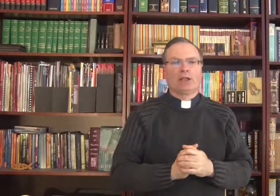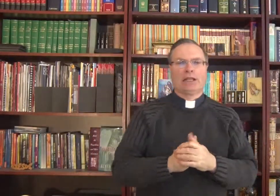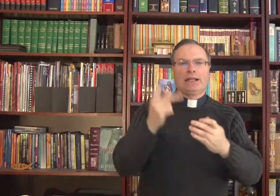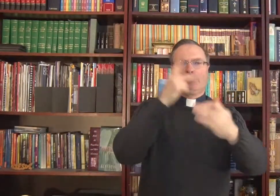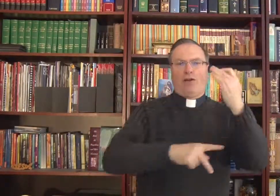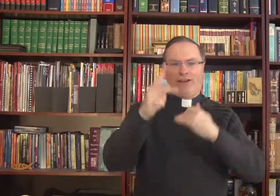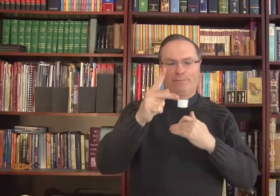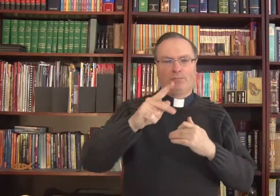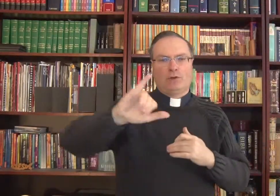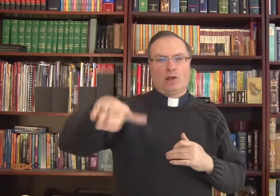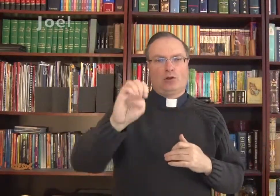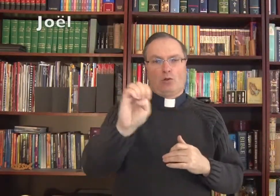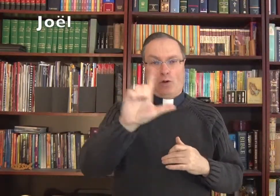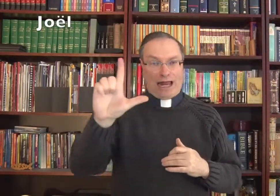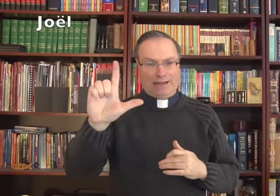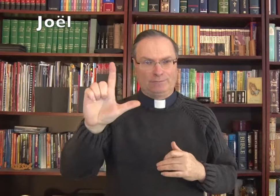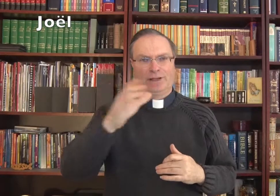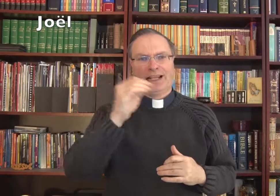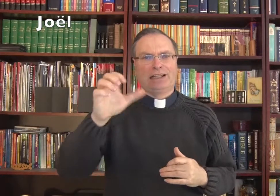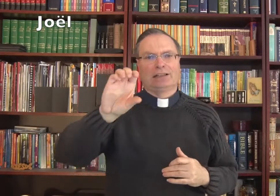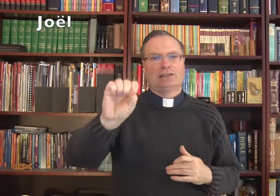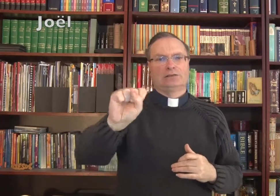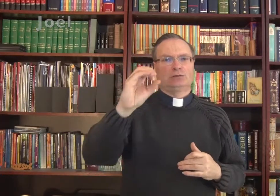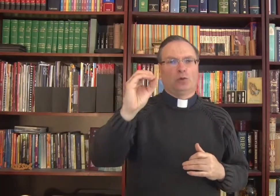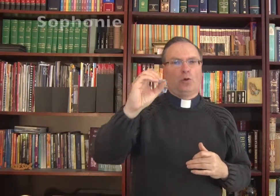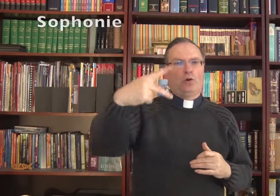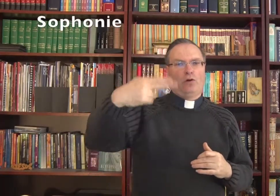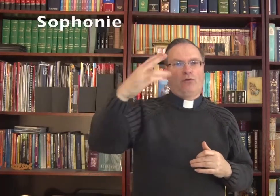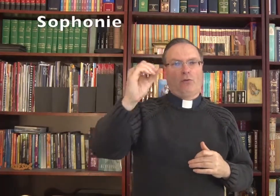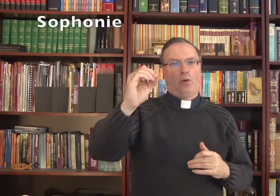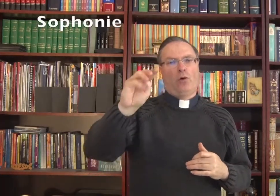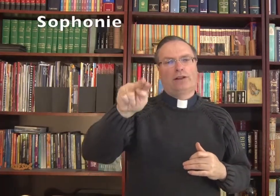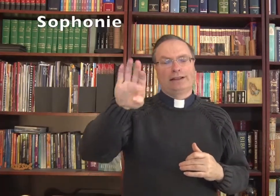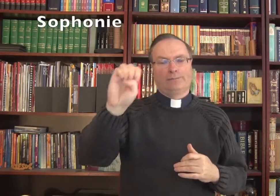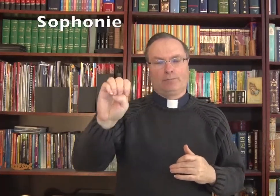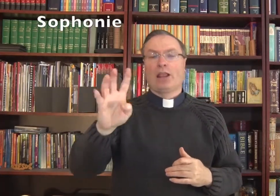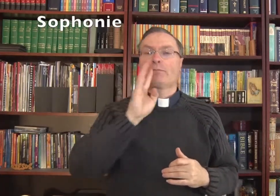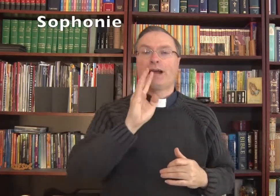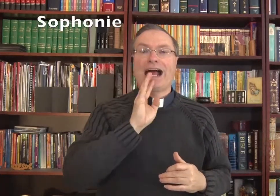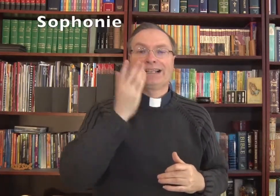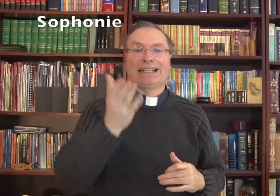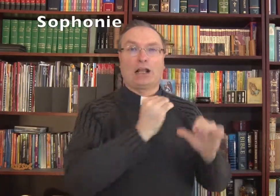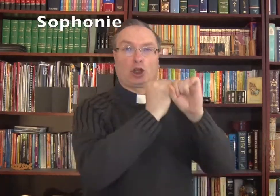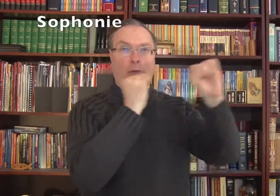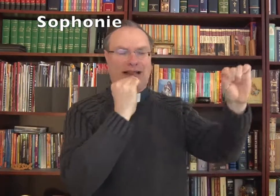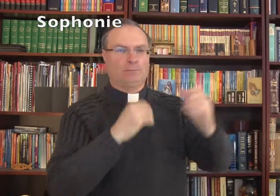Les prophètes Joël et Sophonie parlaient des trompettes;